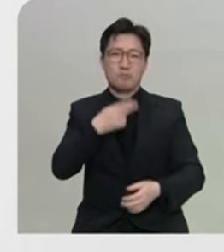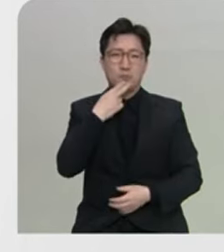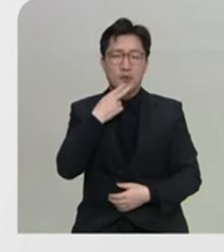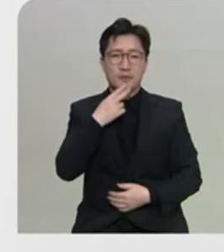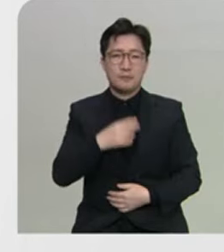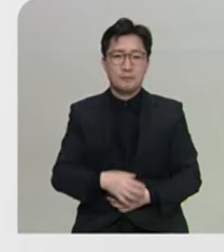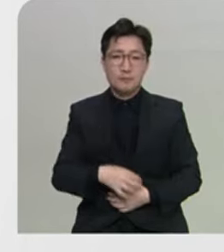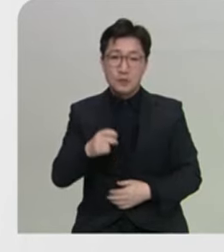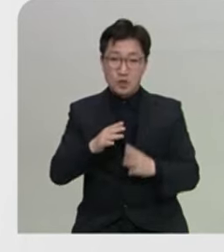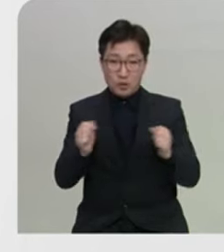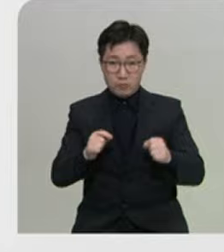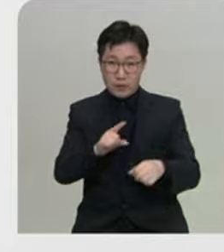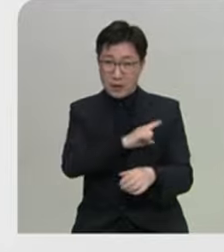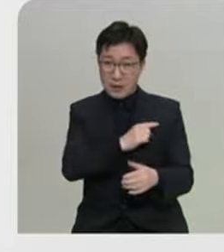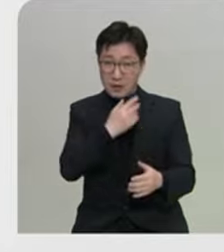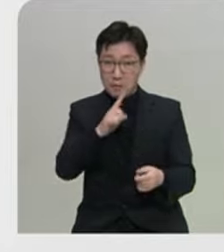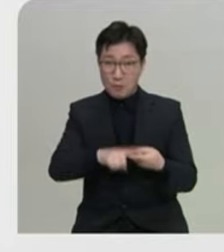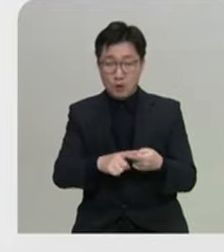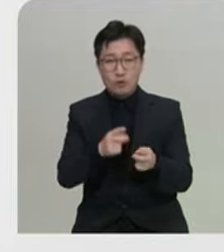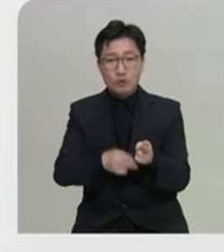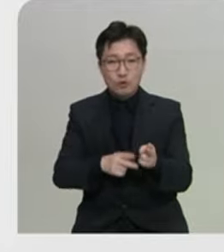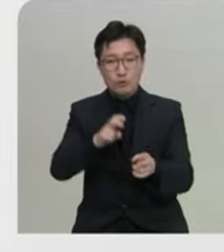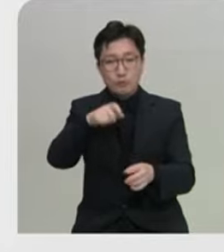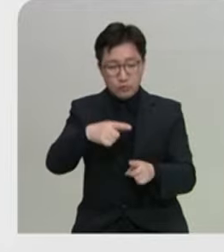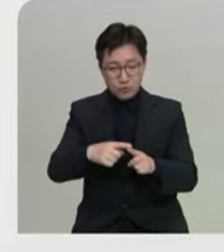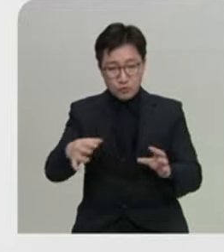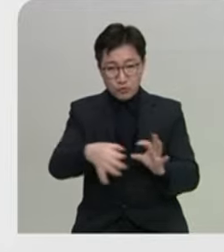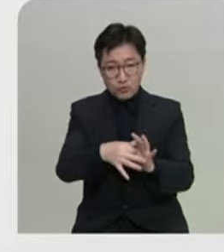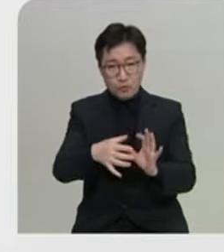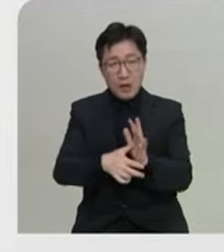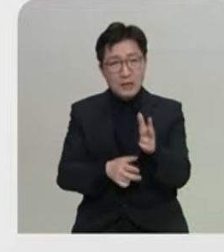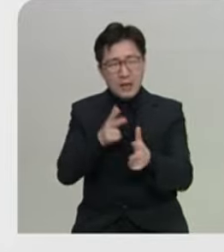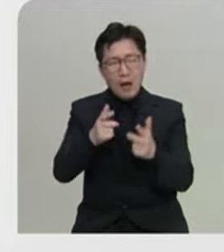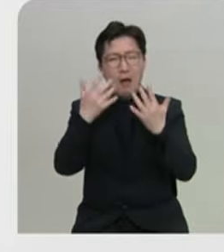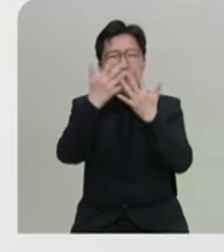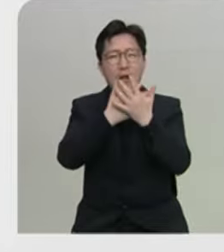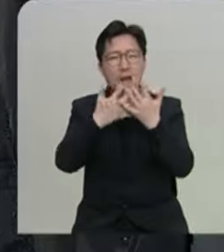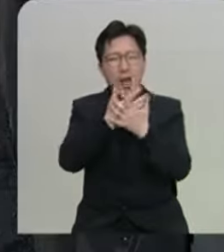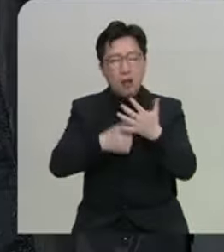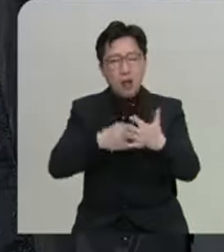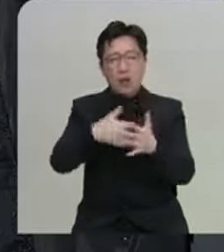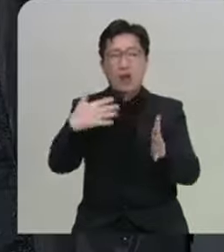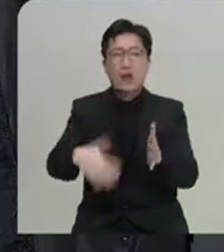여기에 전북에서 요구하는 전주 -무주 구간은 사업 자체가 불투명 합니다.